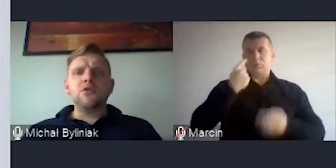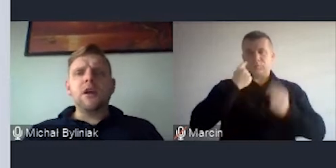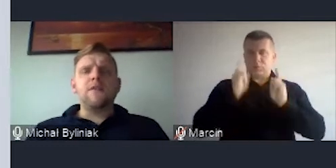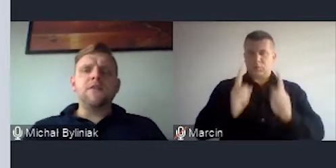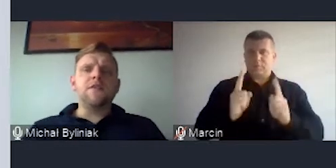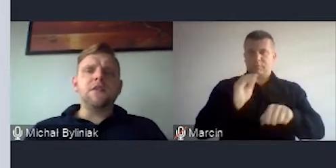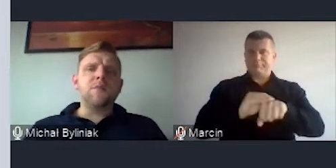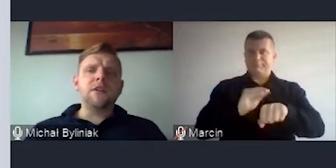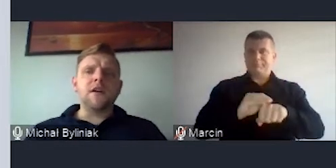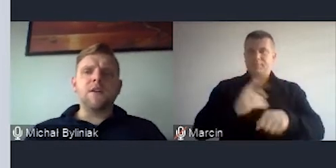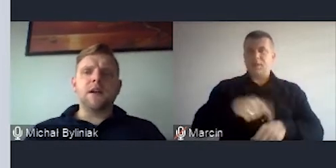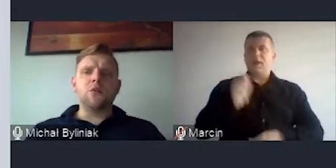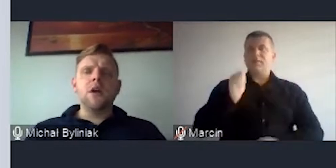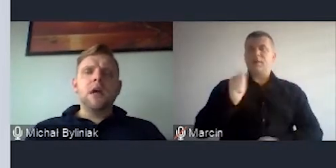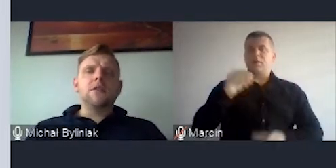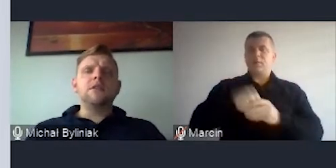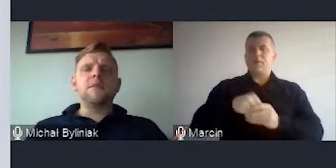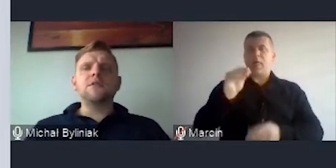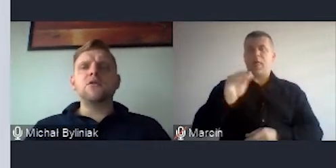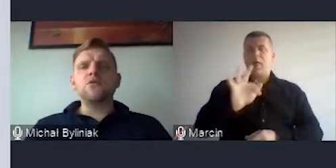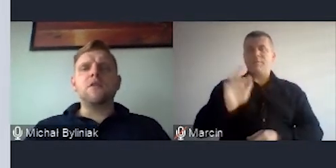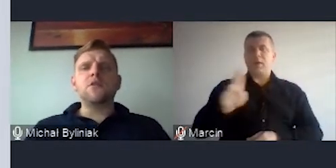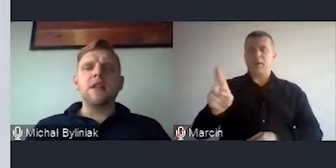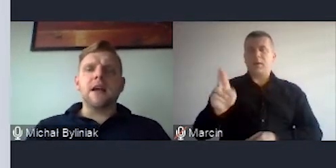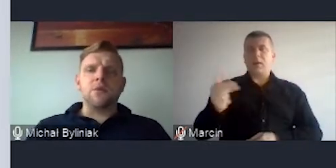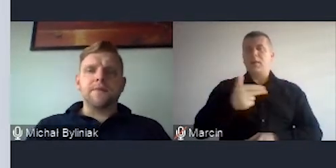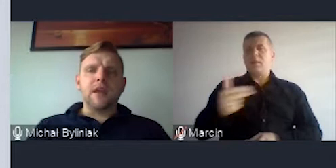że kwalifikowalność w projektach EFRR-u, to jest temat stosunkowo rozległy.